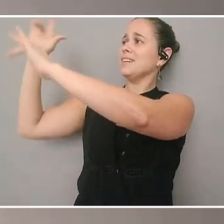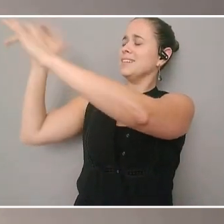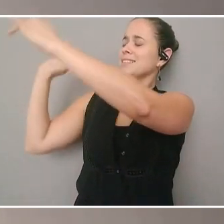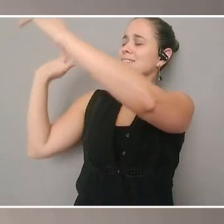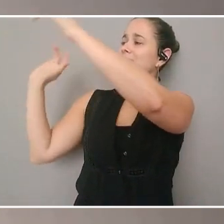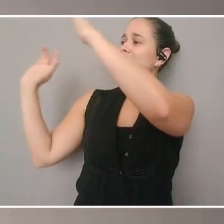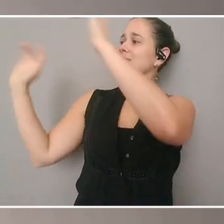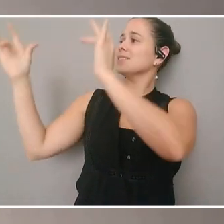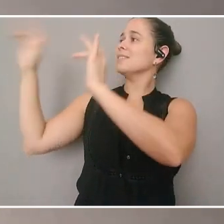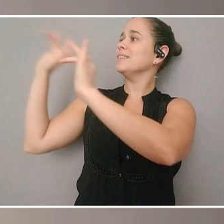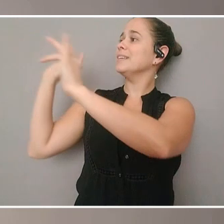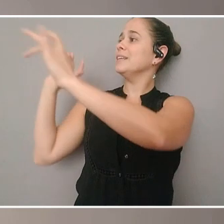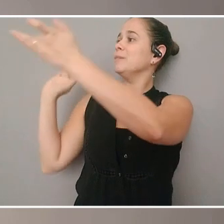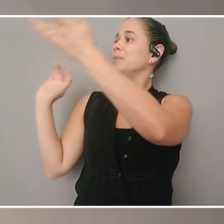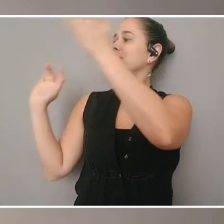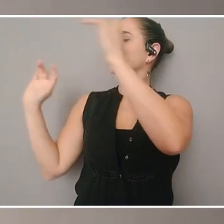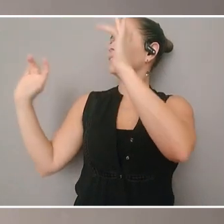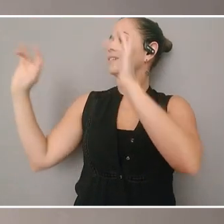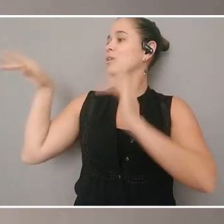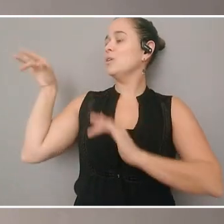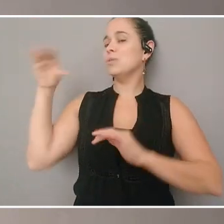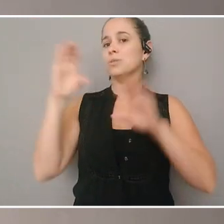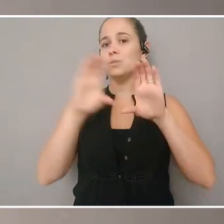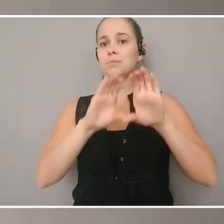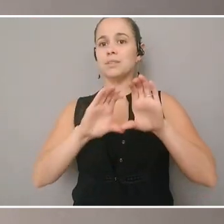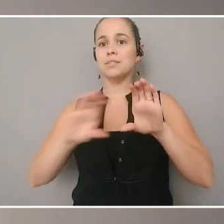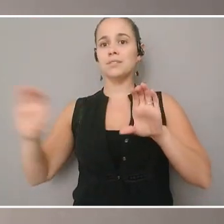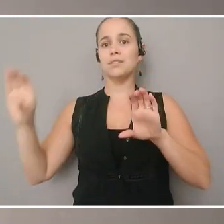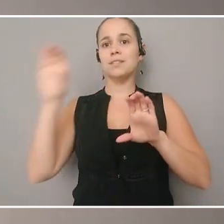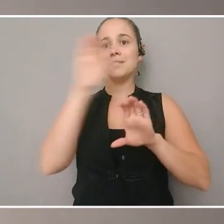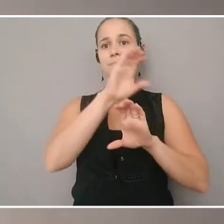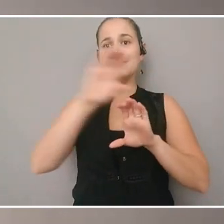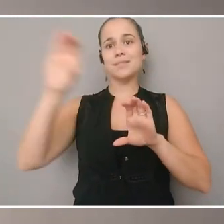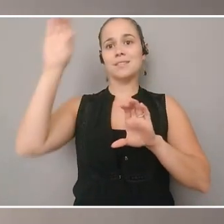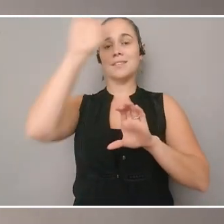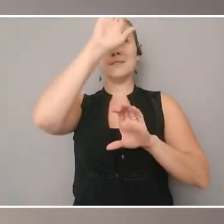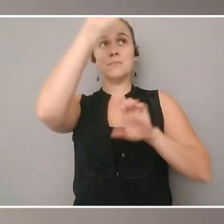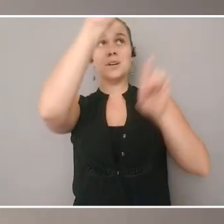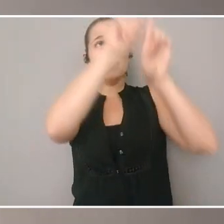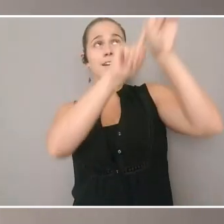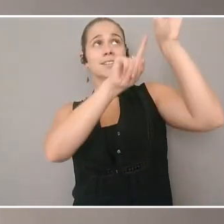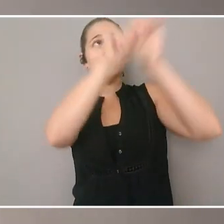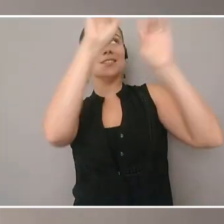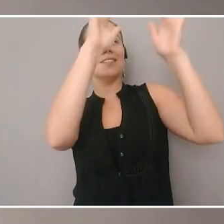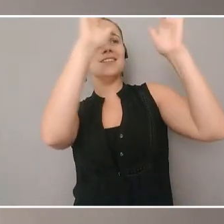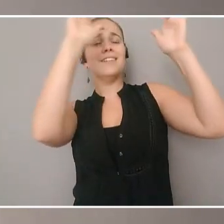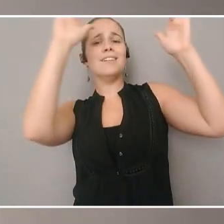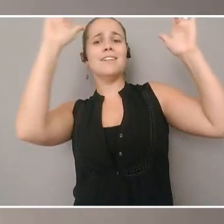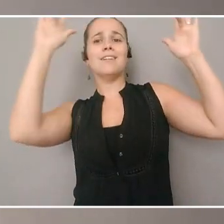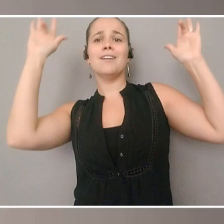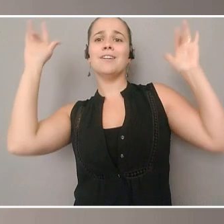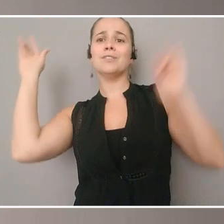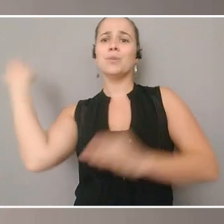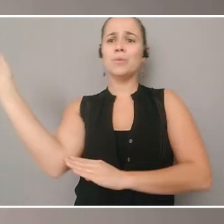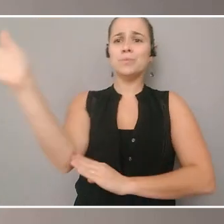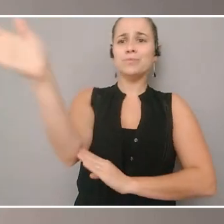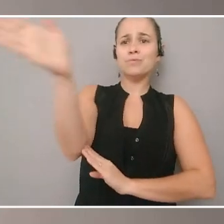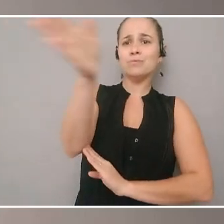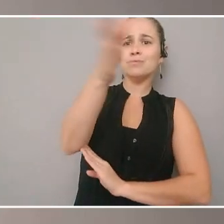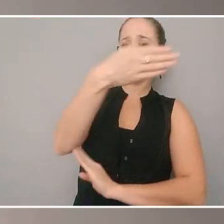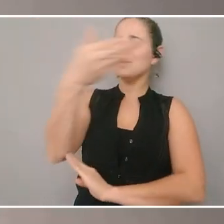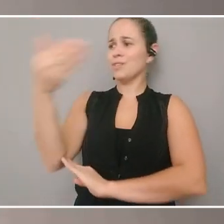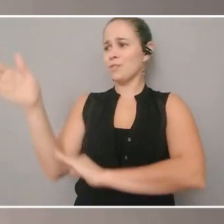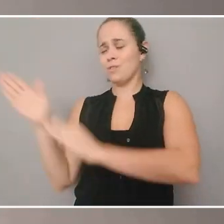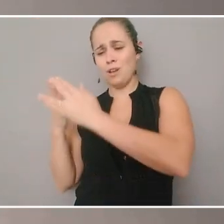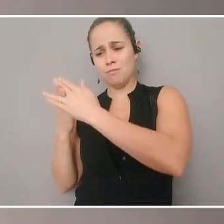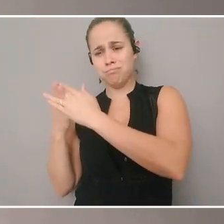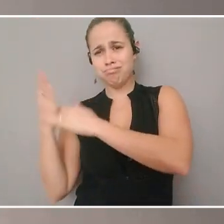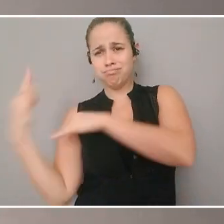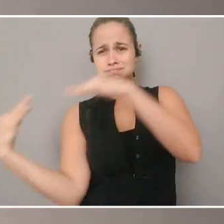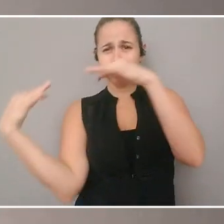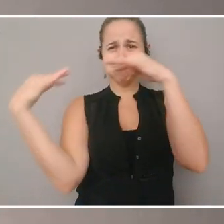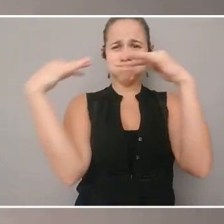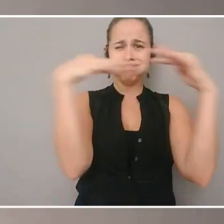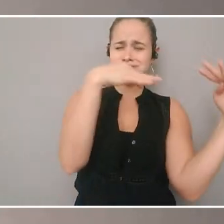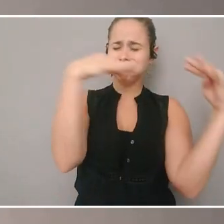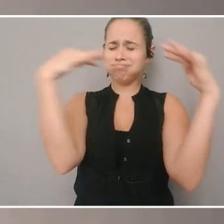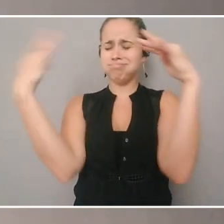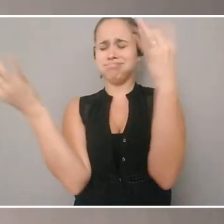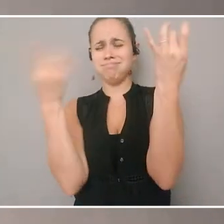último reluciente cuyas rayas anchas y